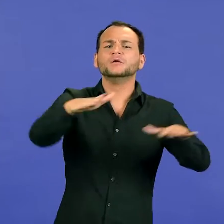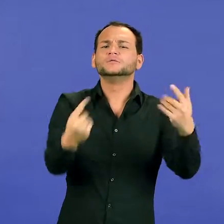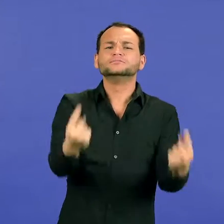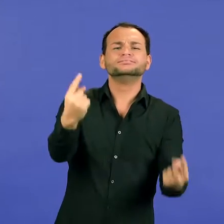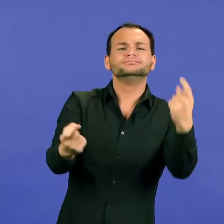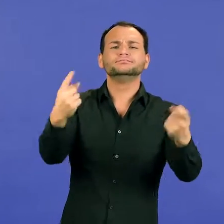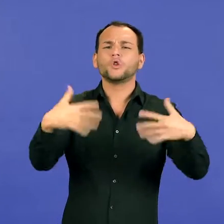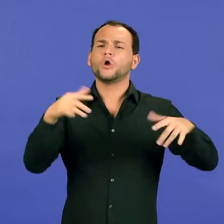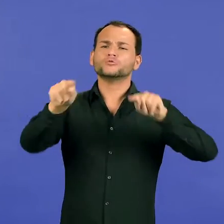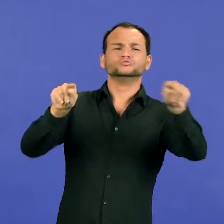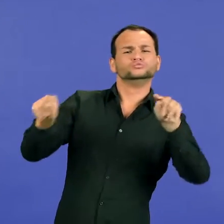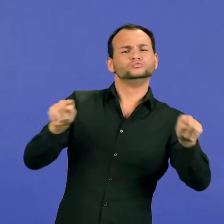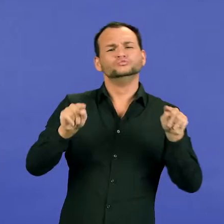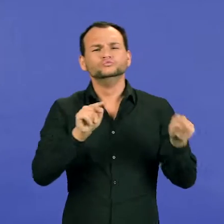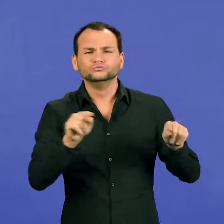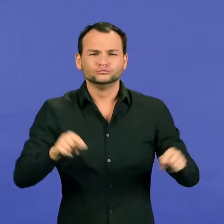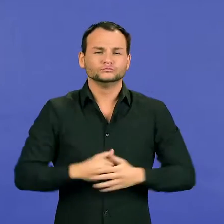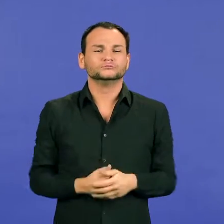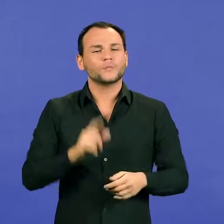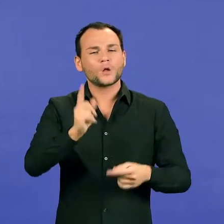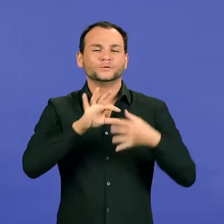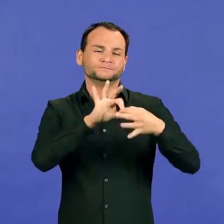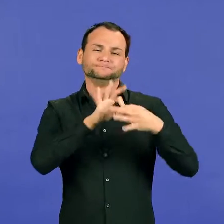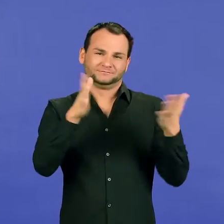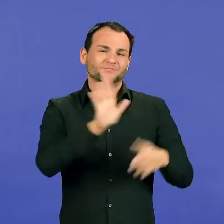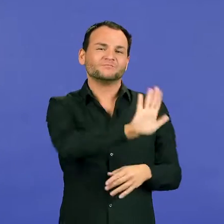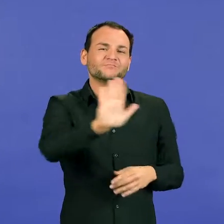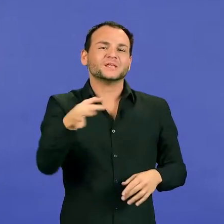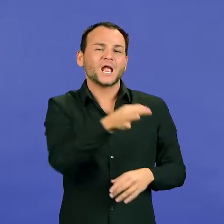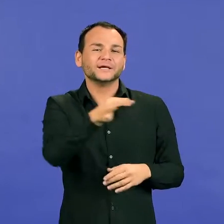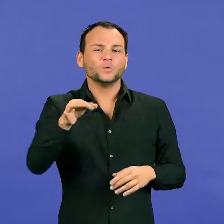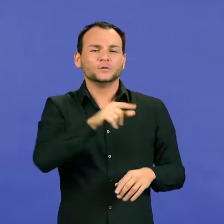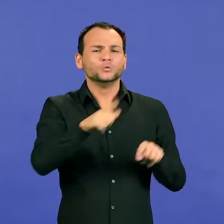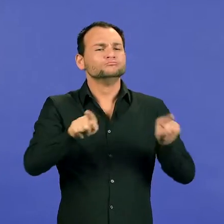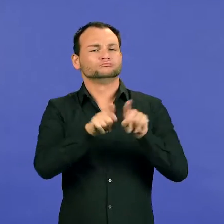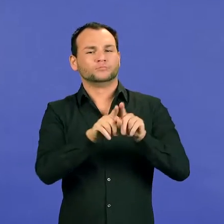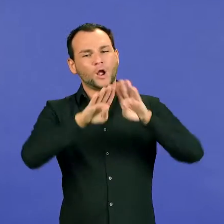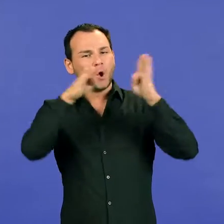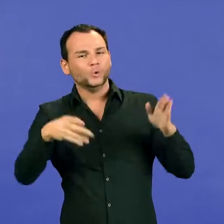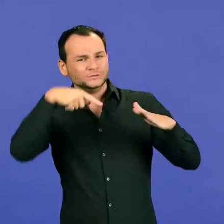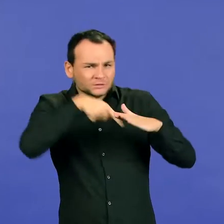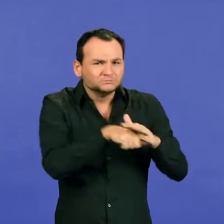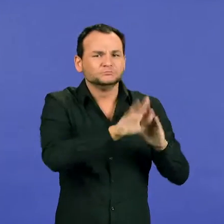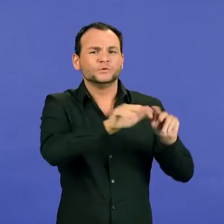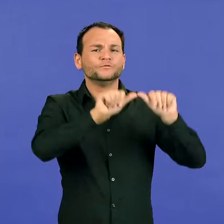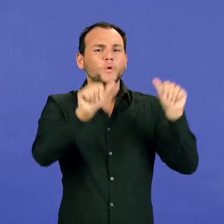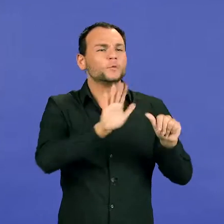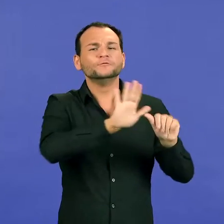unterscheidet sich genauso wie die Form der Häuser und ihre Funktionen.